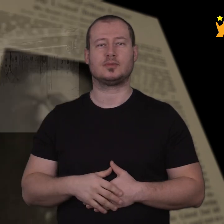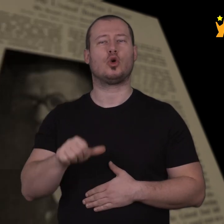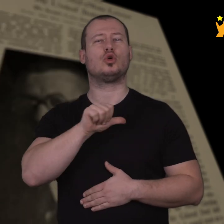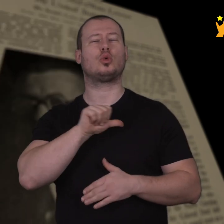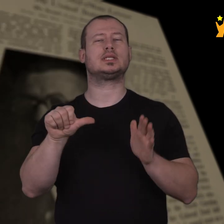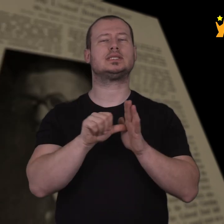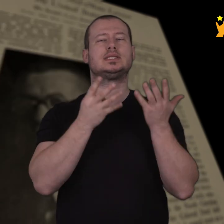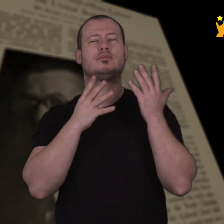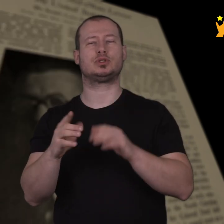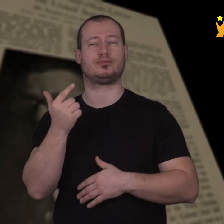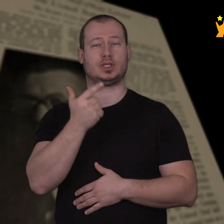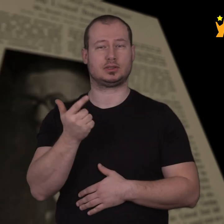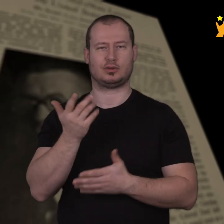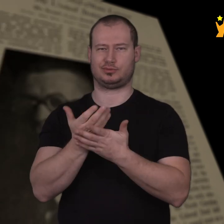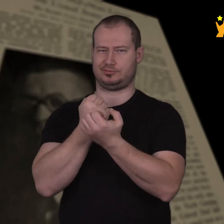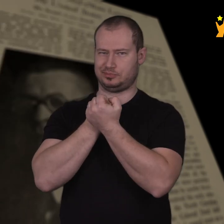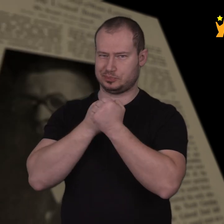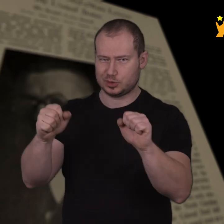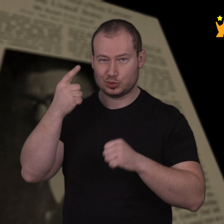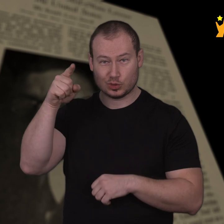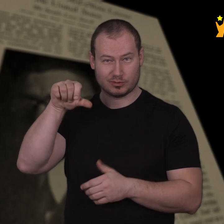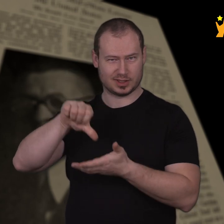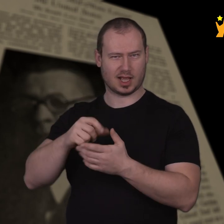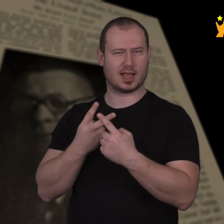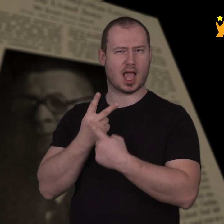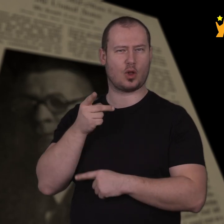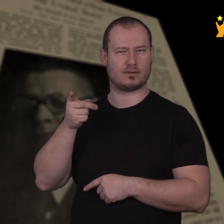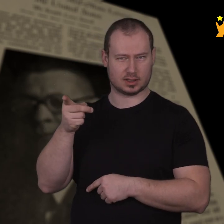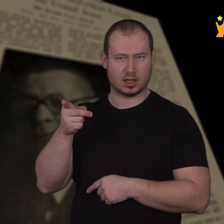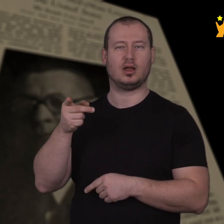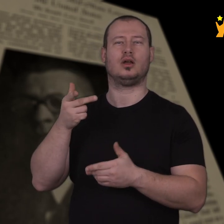V roku 1920 si po ukončení štúdia na Yaleovej univerzite